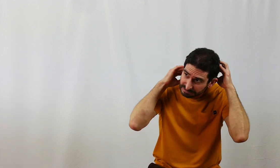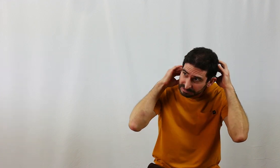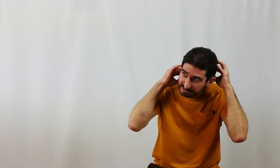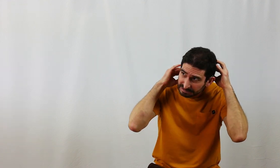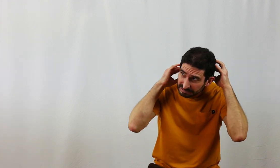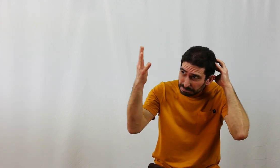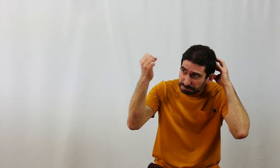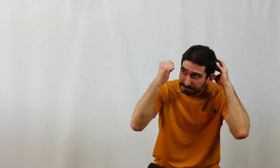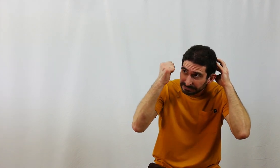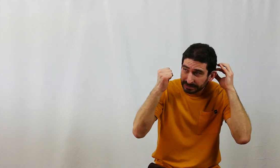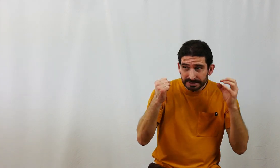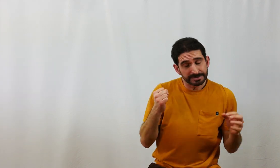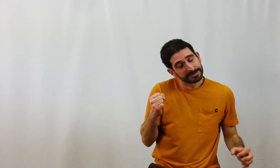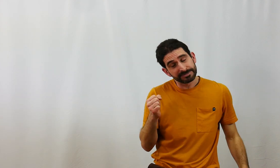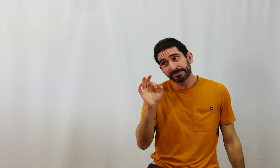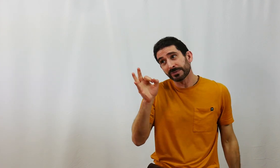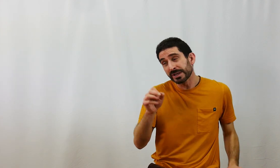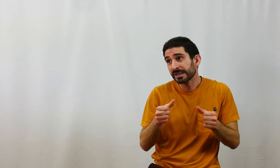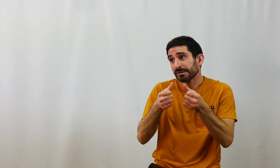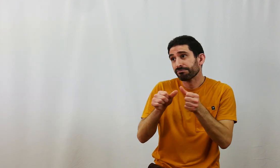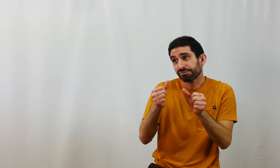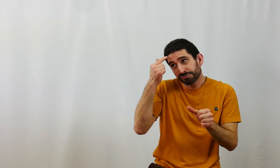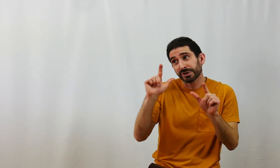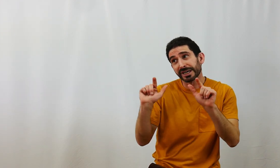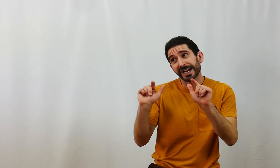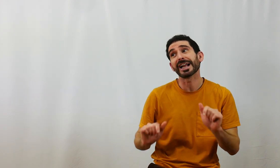*M'a aperçu en train de me gratter*. Oui, j'ai des poux...